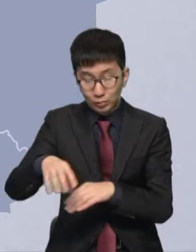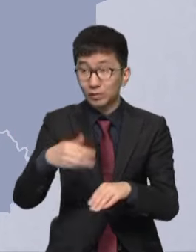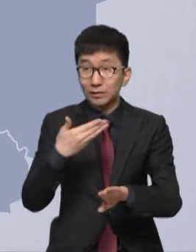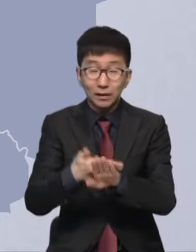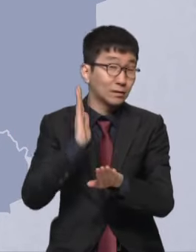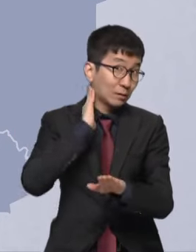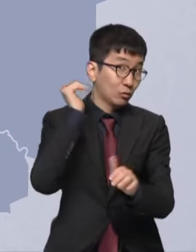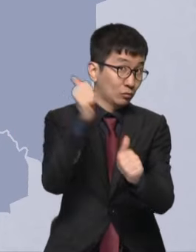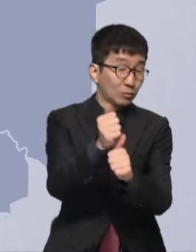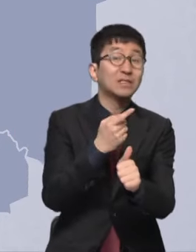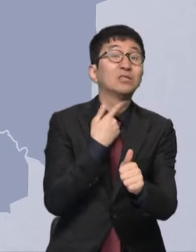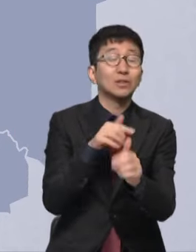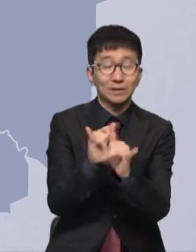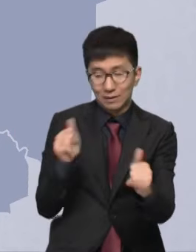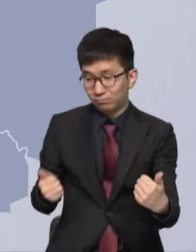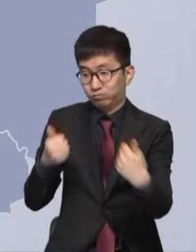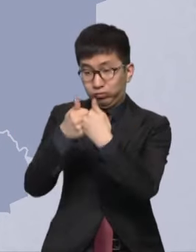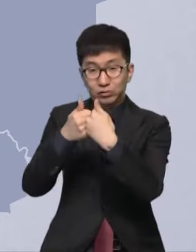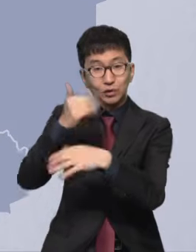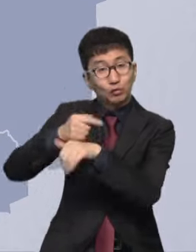민주당 김병욱 의원과의 거대 양당 대진을 확정했습니다.